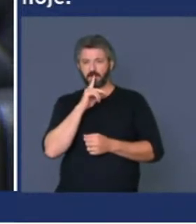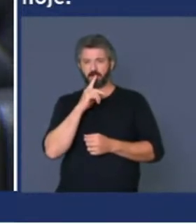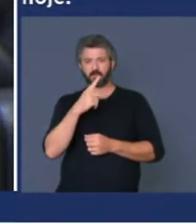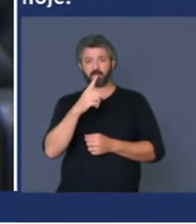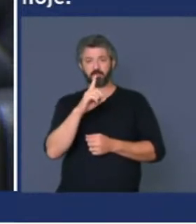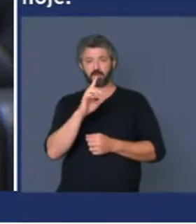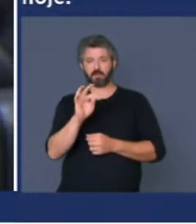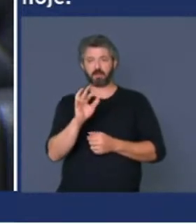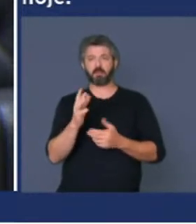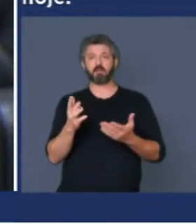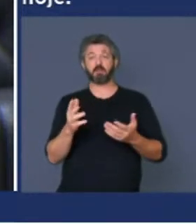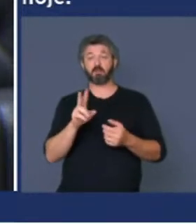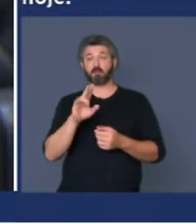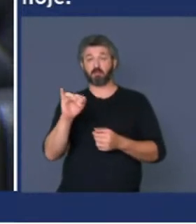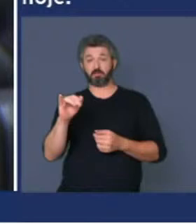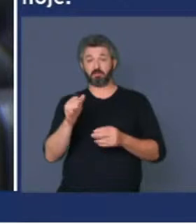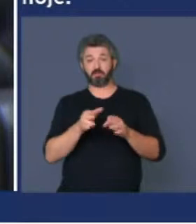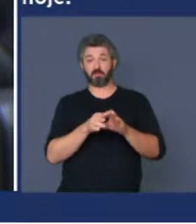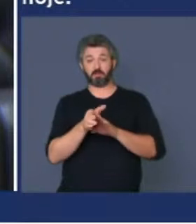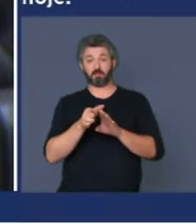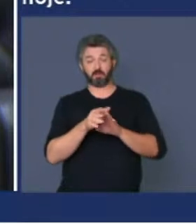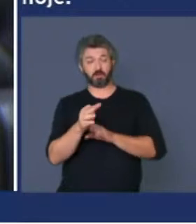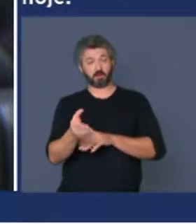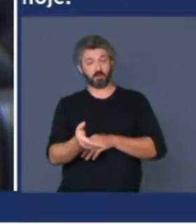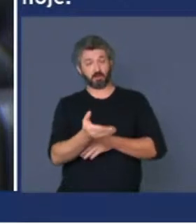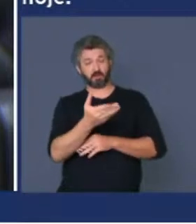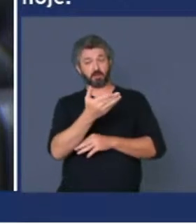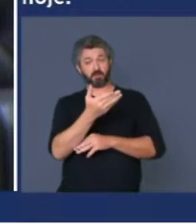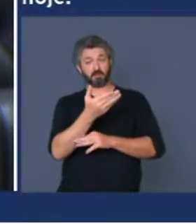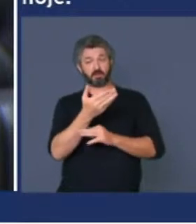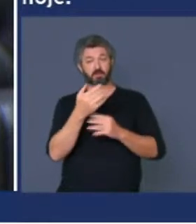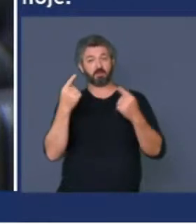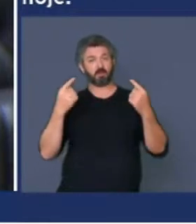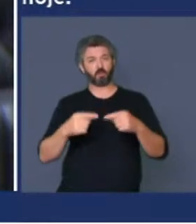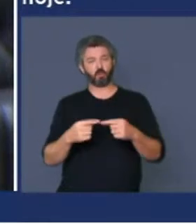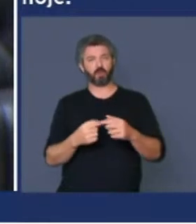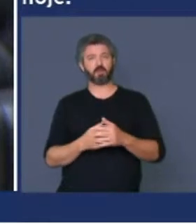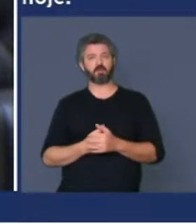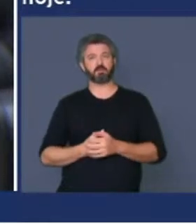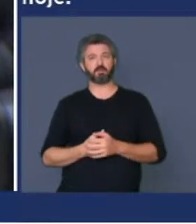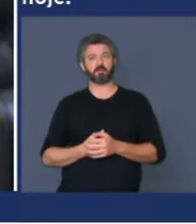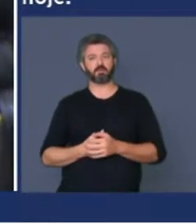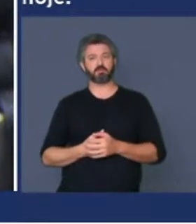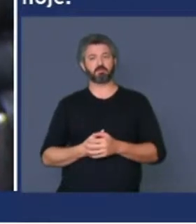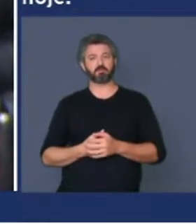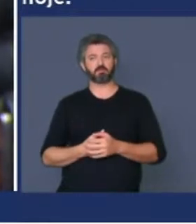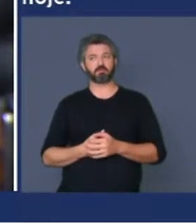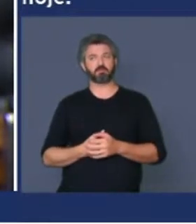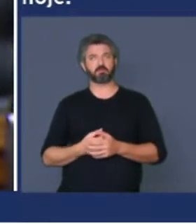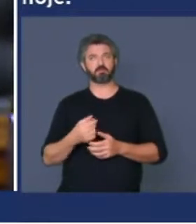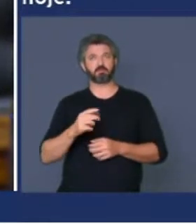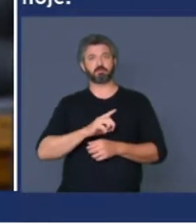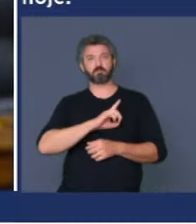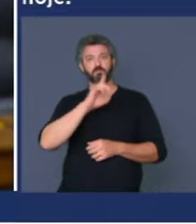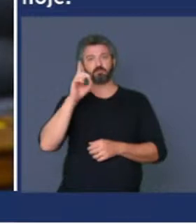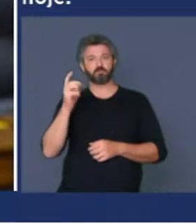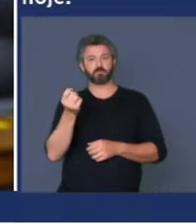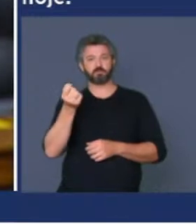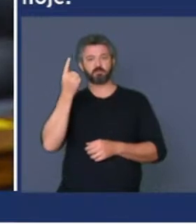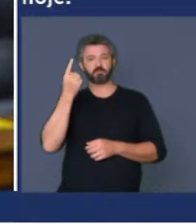PDT VAI ENCAMINHAR CONTRA. ENTÃO É UM DIA MUITO ESTRANHO. DE QUALQUER MANEIRA, SENHOR PRESIDENTE, MESMO